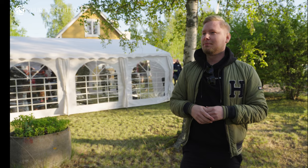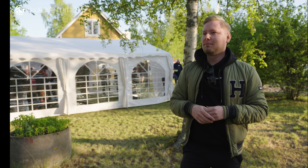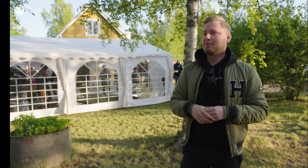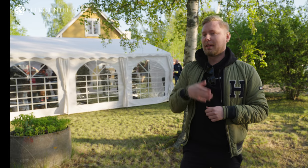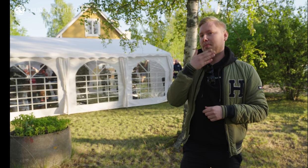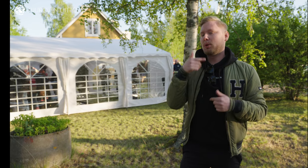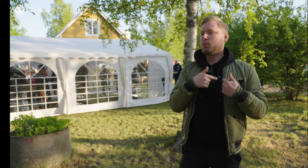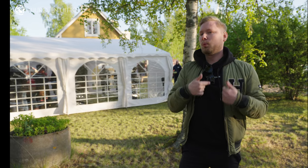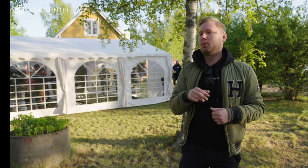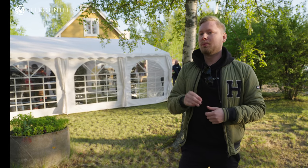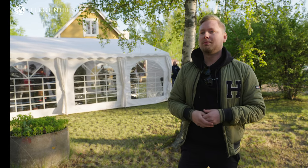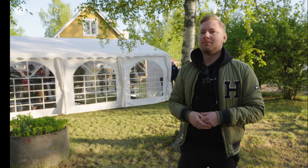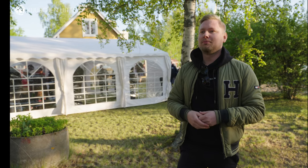Ne lämmittävät sydäntä.